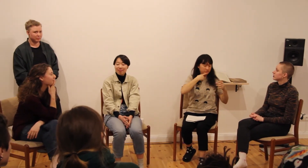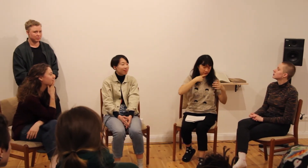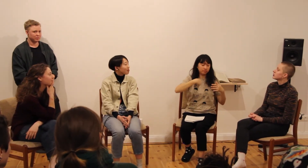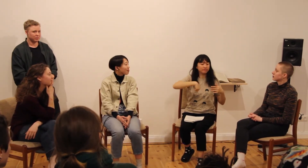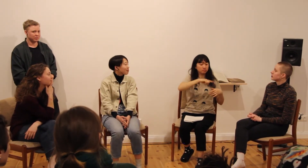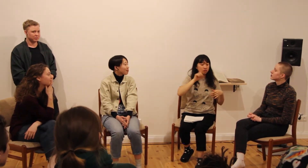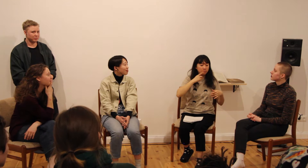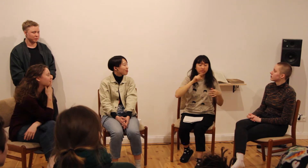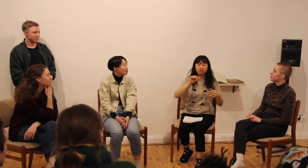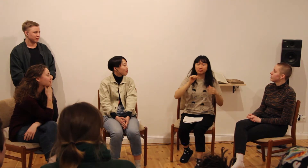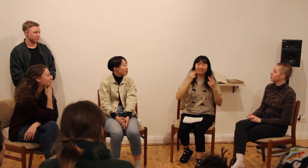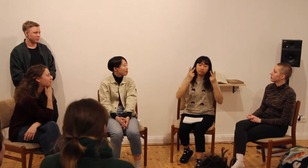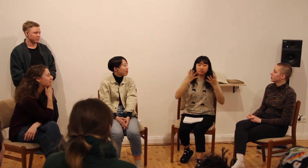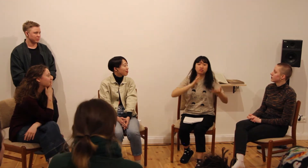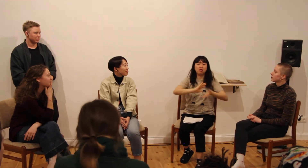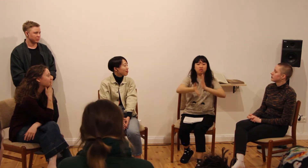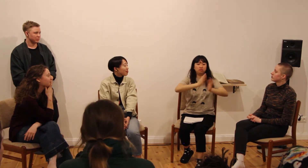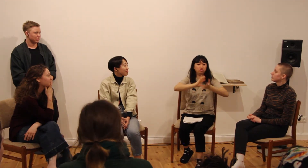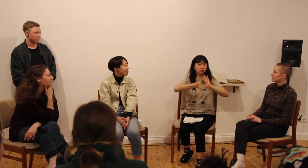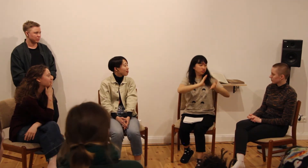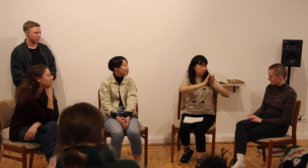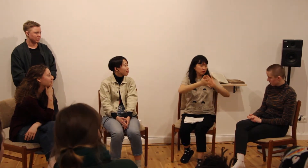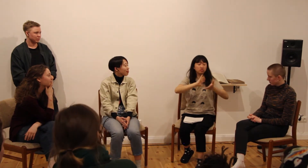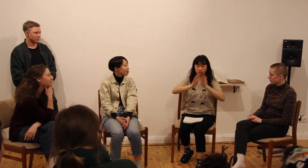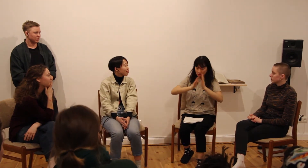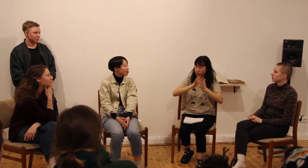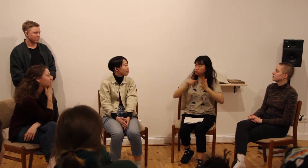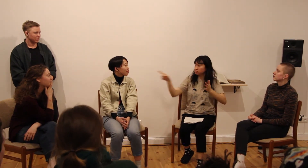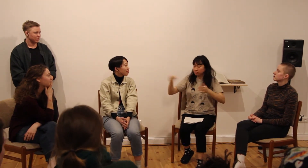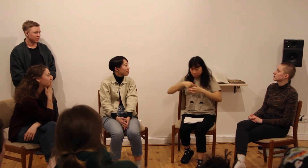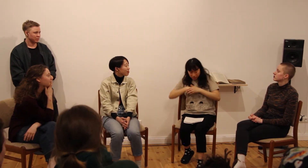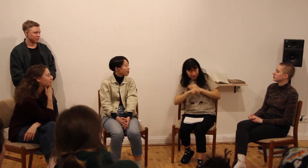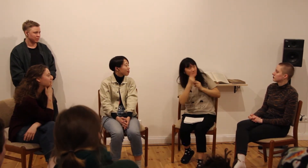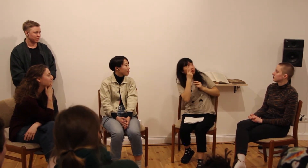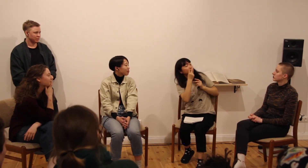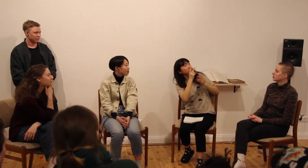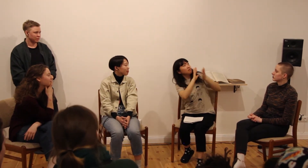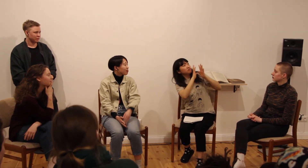CODA sind die Kinder tauber Eltern, das heißt sie sprechen Gebärdensprache,